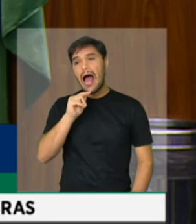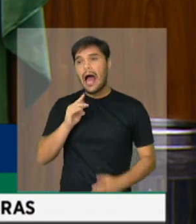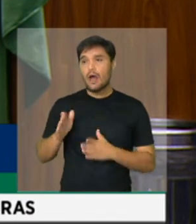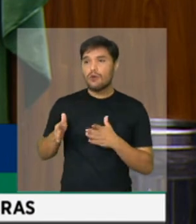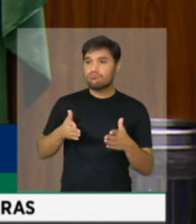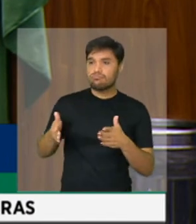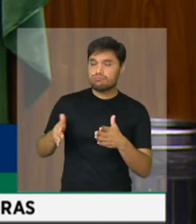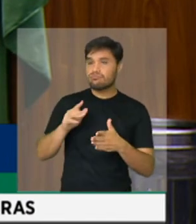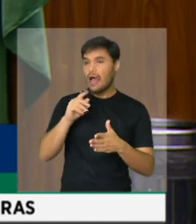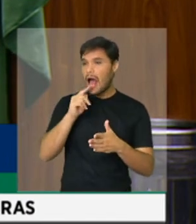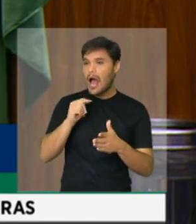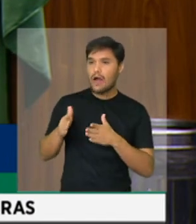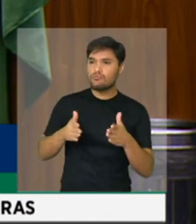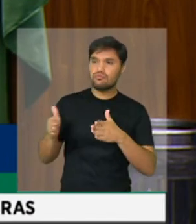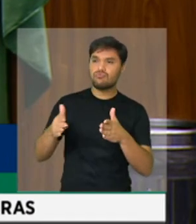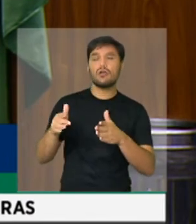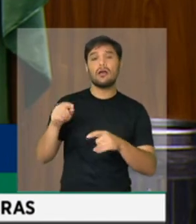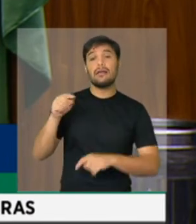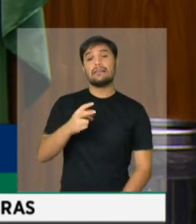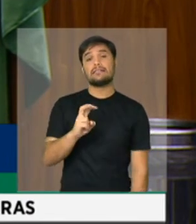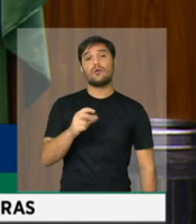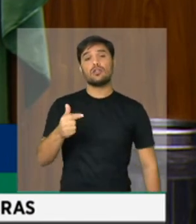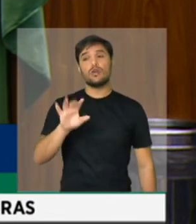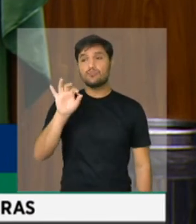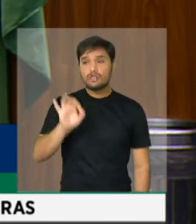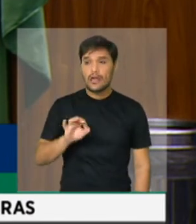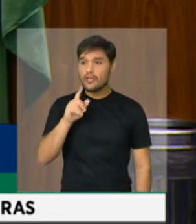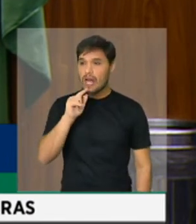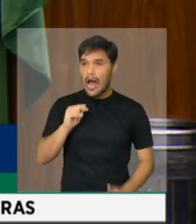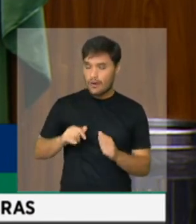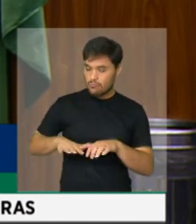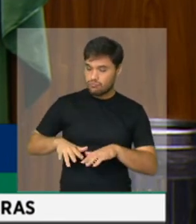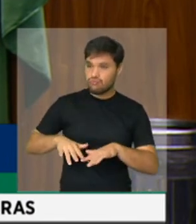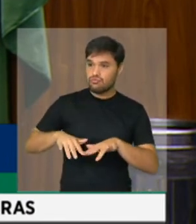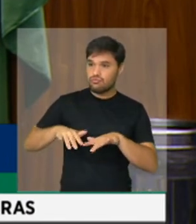PARTIR DO USO INDEVIDO DAS Á GUAS. 52% DOS RESERVATÓRIOS